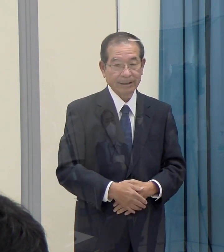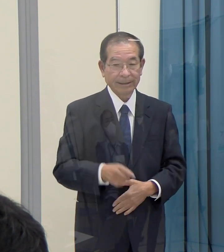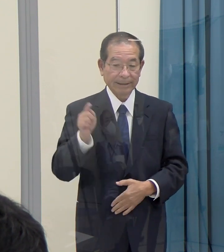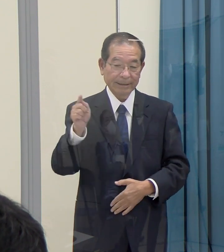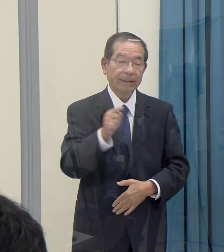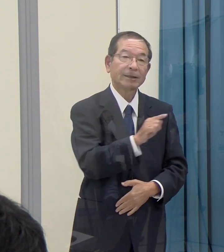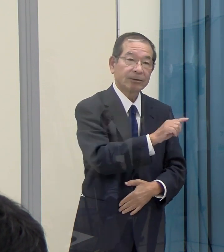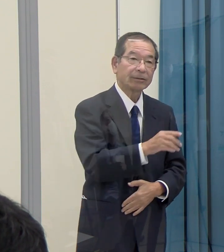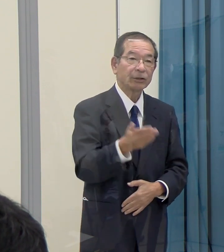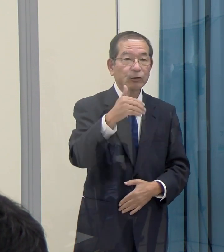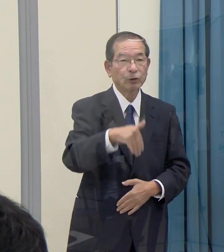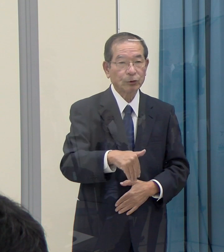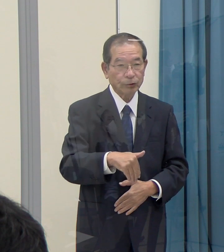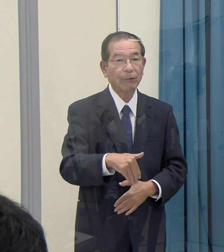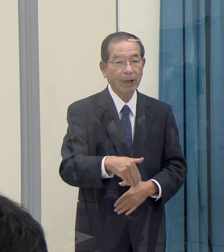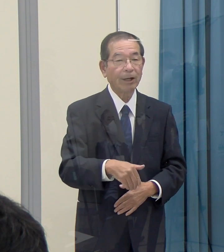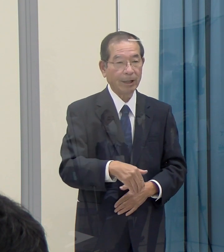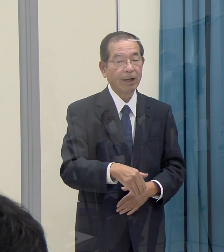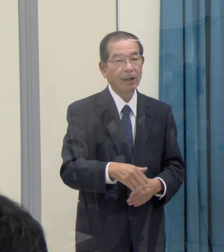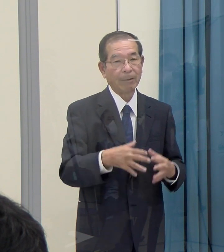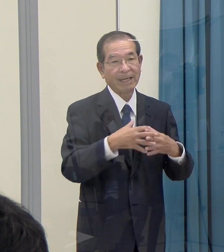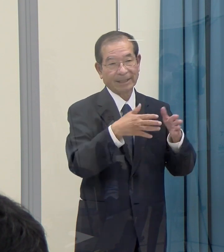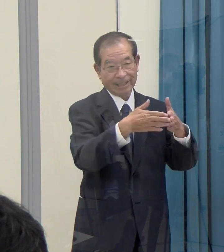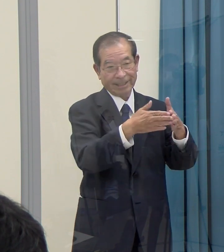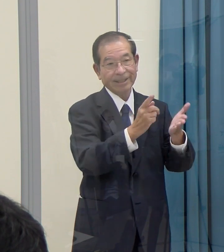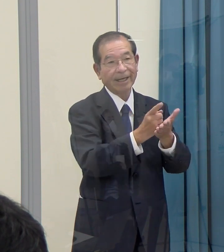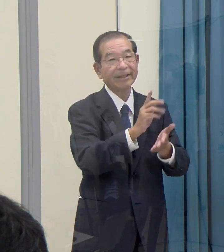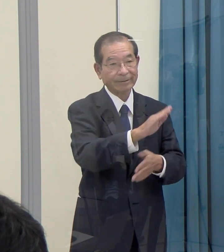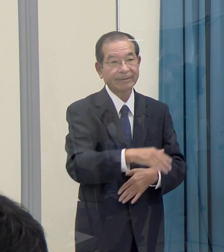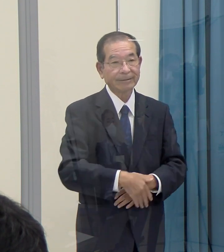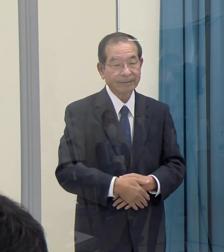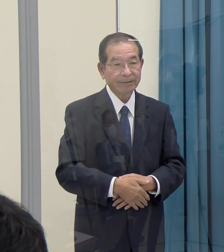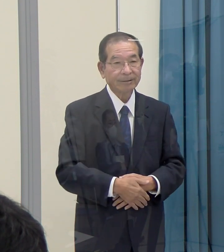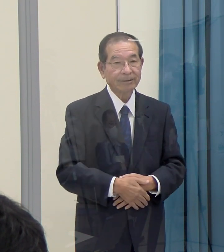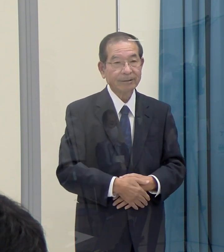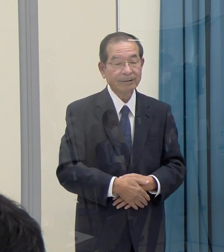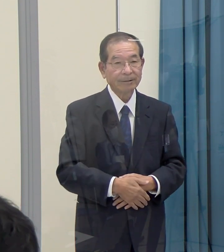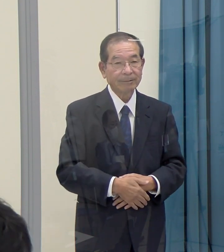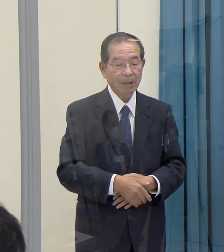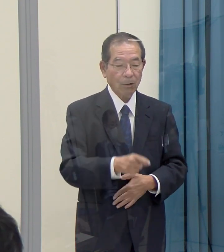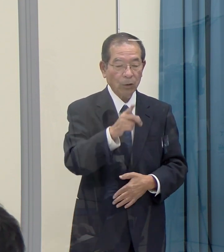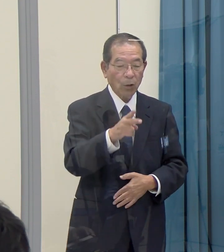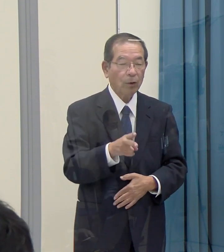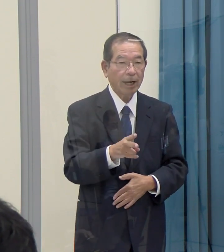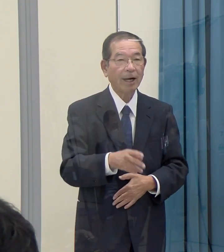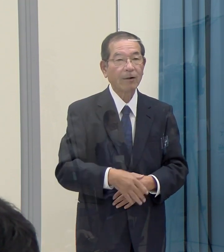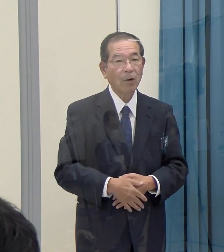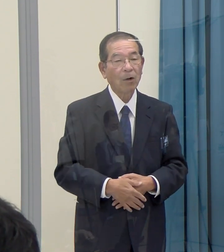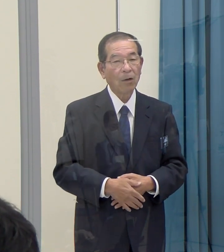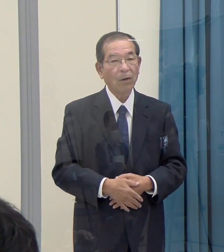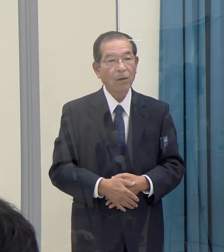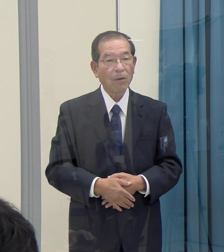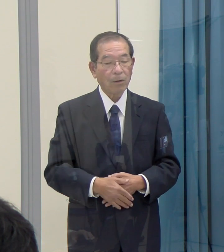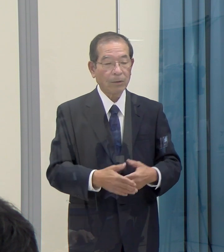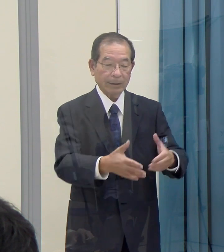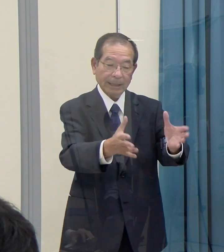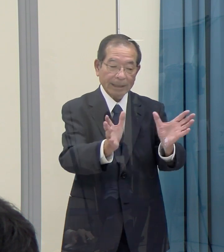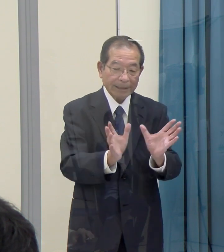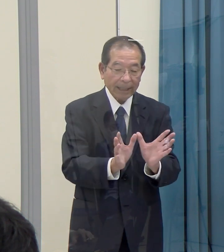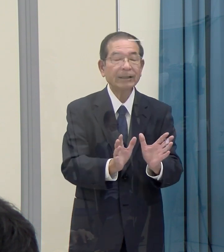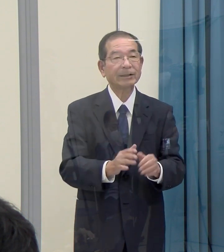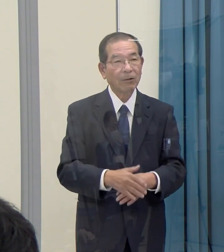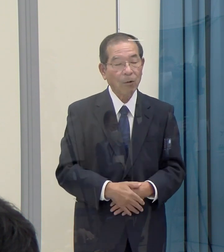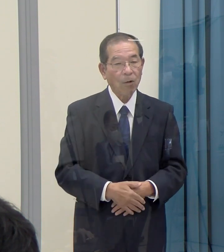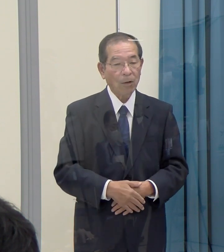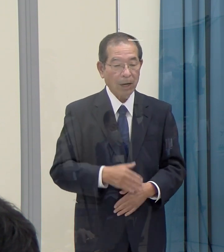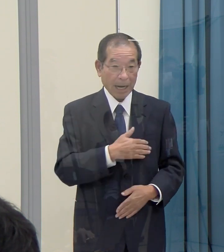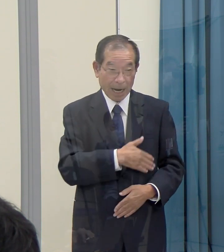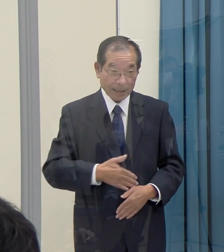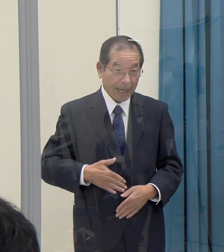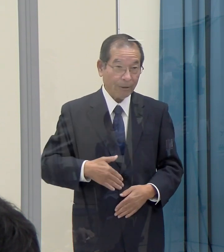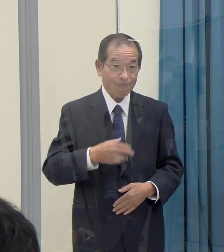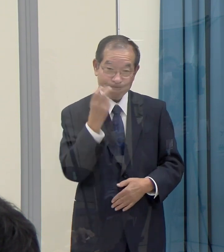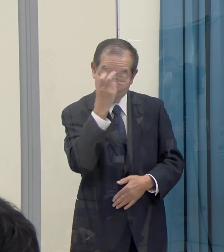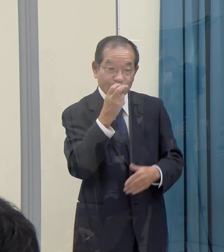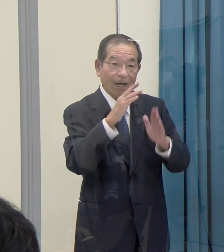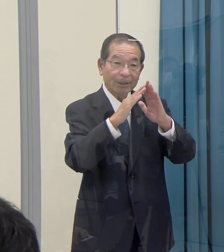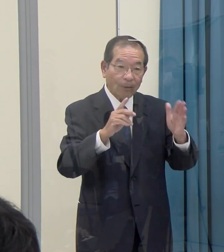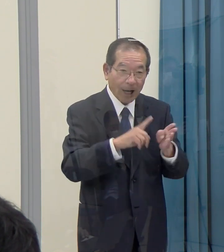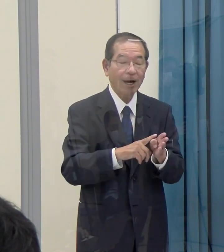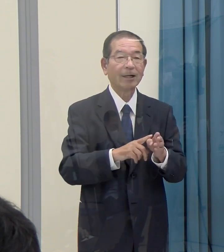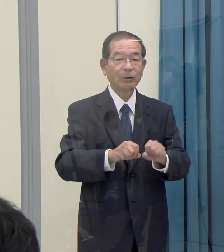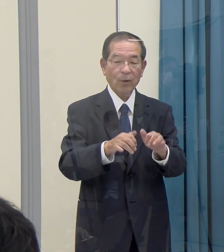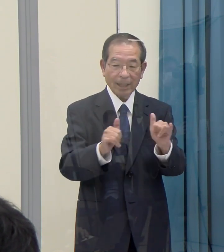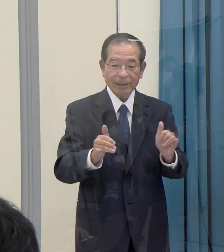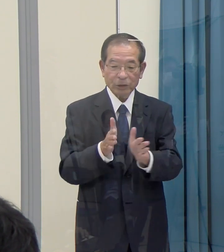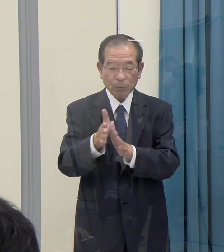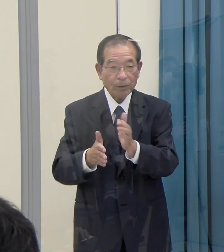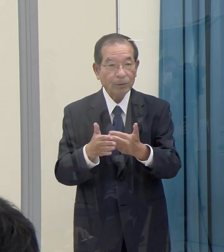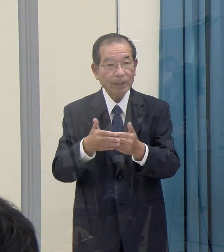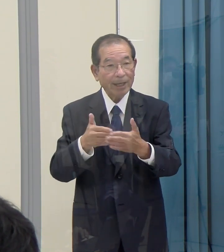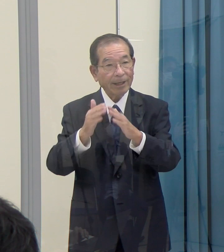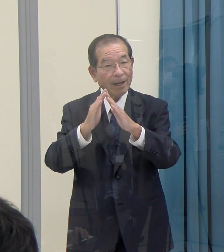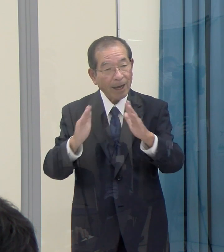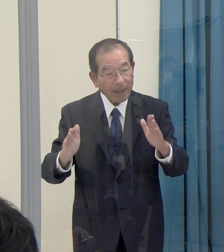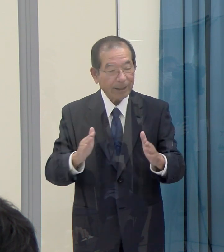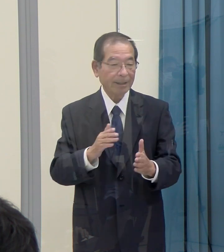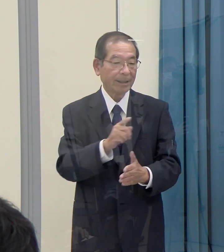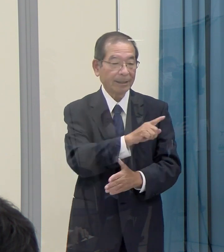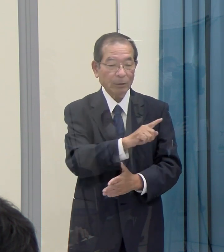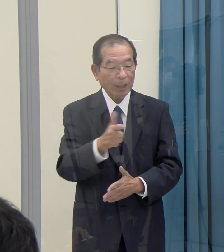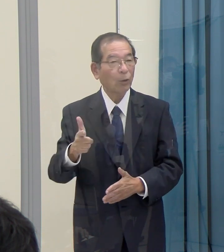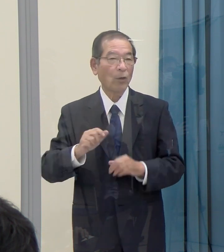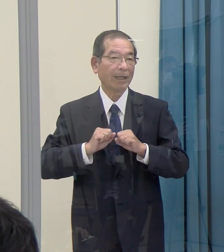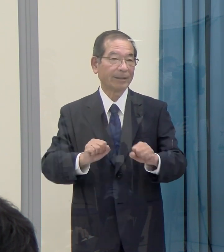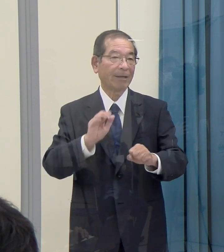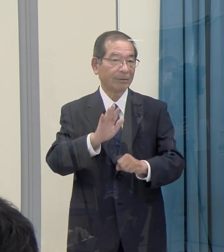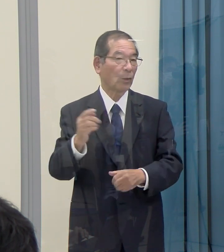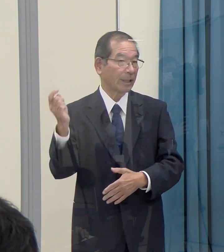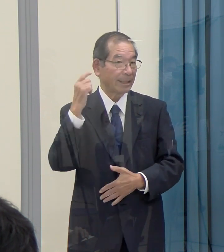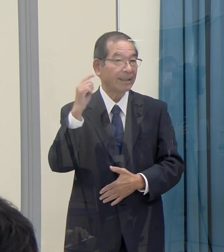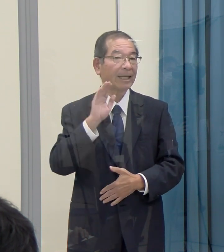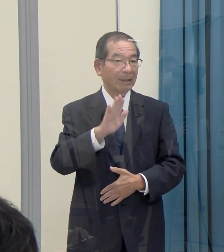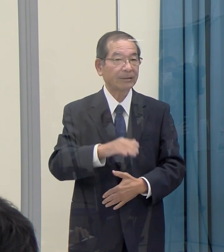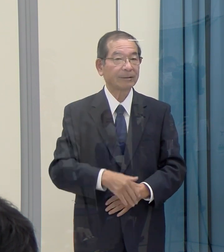九州では宮崎県だけです。事業として、形態測定などの測定会や、パラスポーツの体験会などを行っていると聞いています。